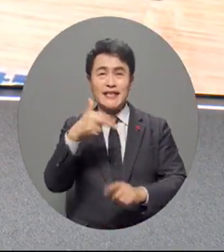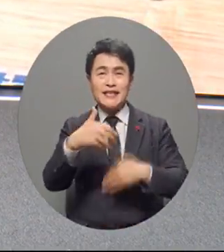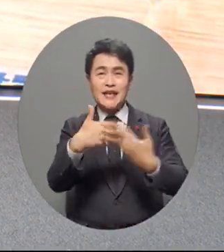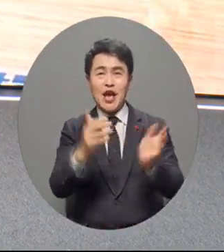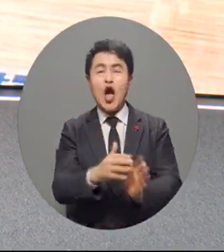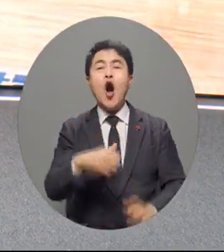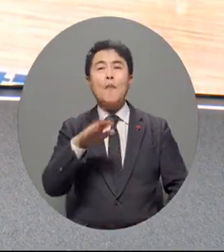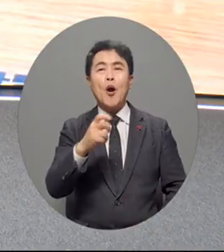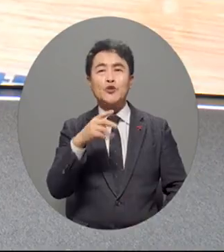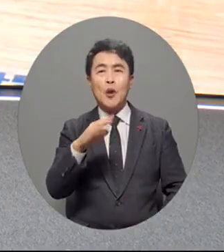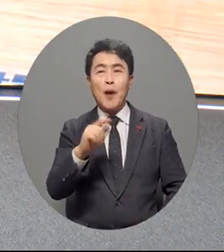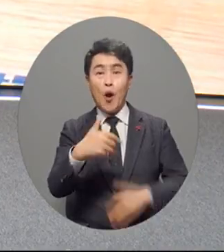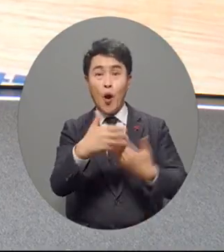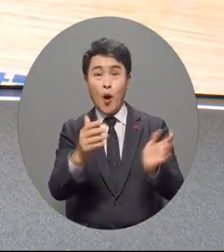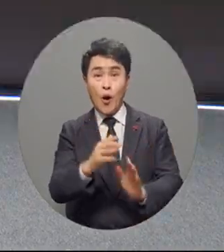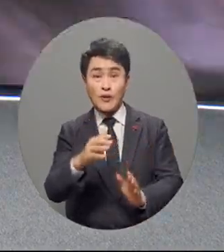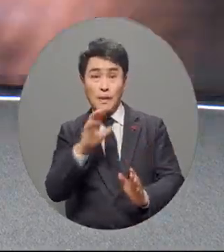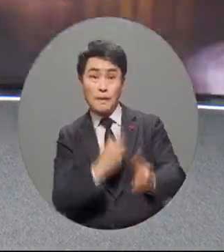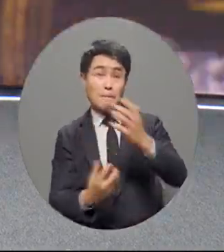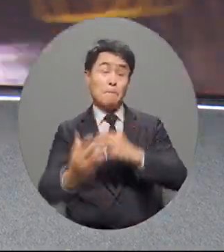프로농구 LG의 5연승을 이끈 이재도의 버저비터 보시죠.